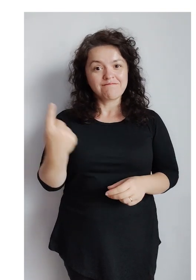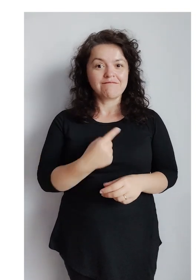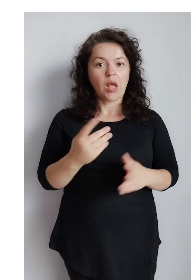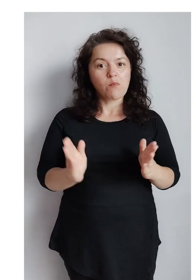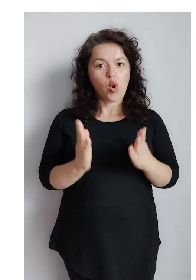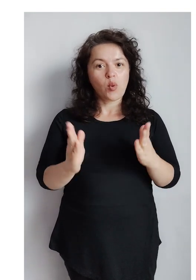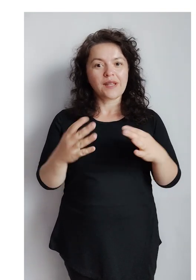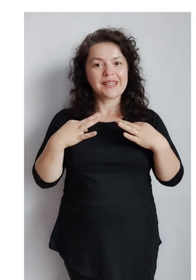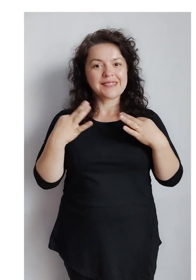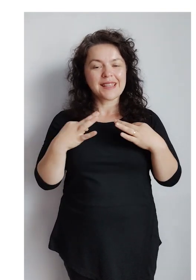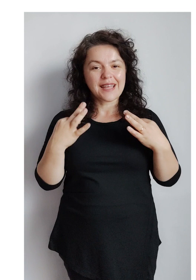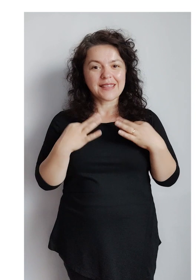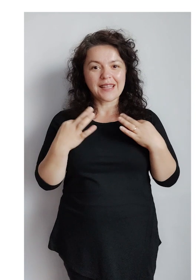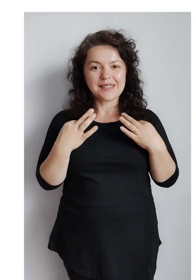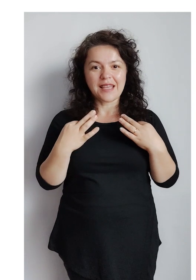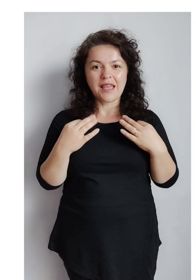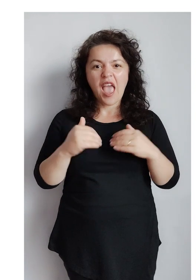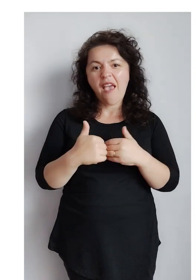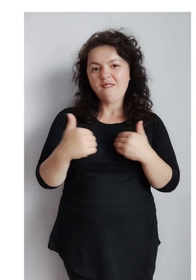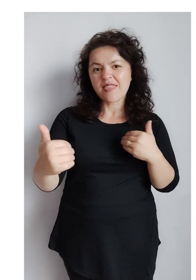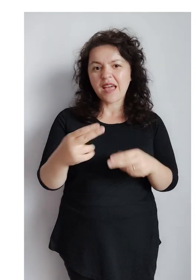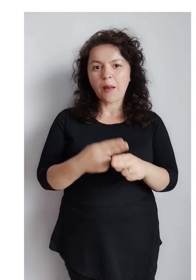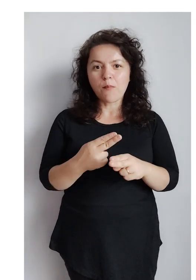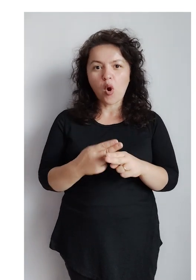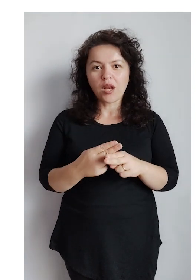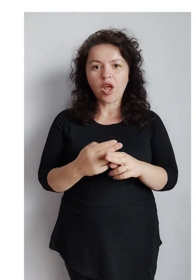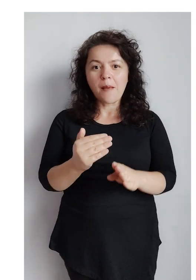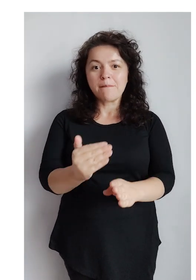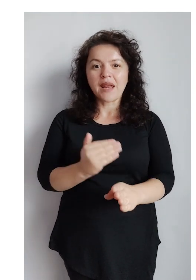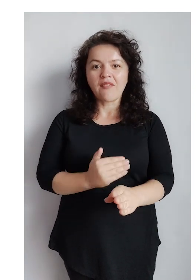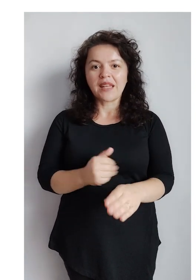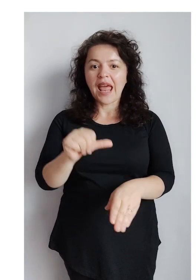La promovarea sănătății, evitarea bolilor și prevenirea rănilor